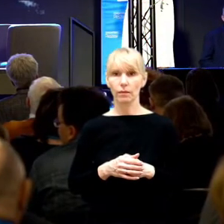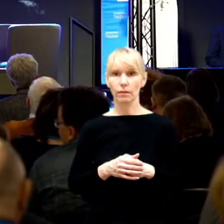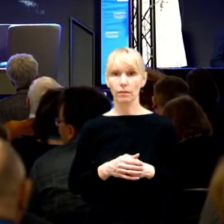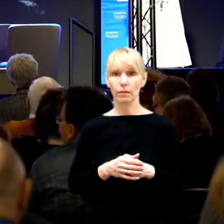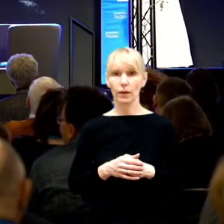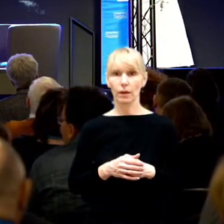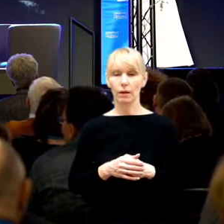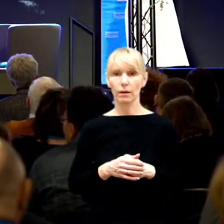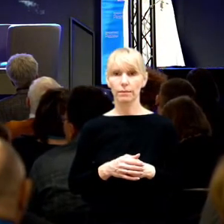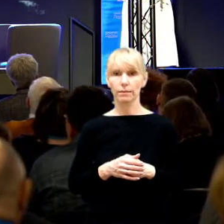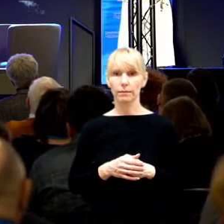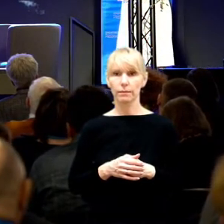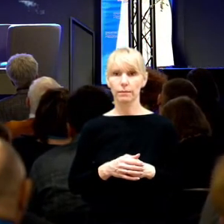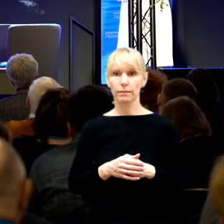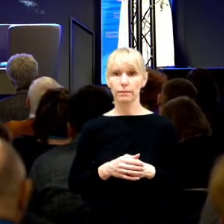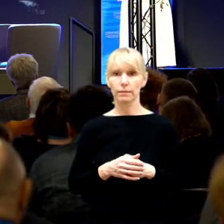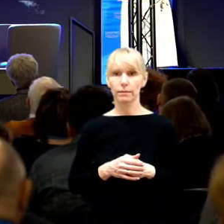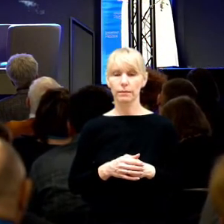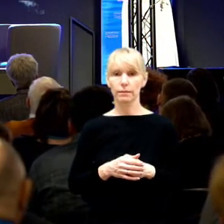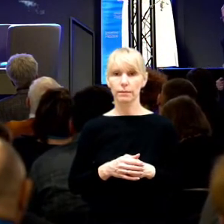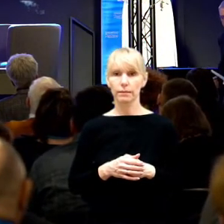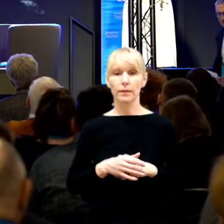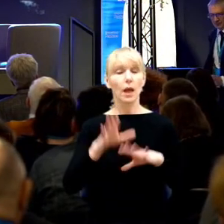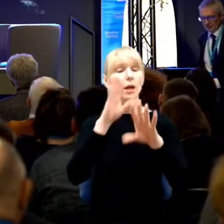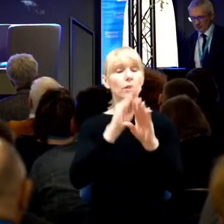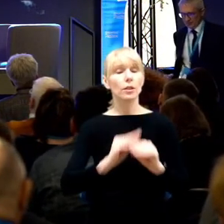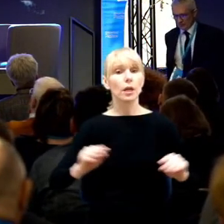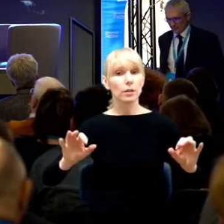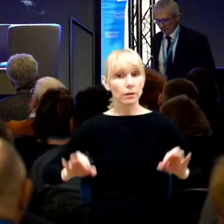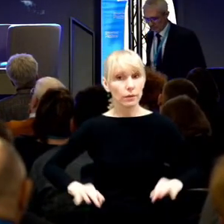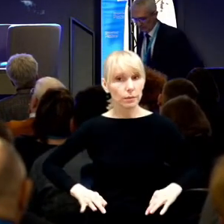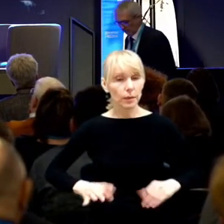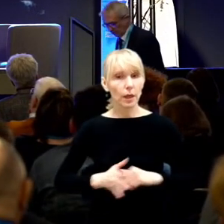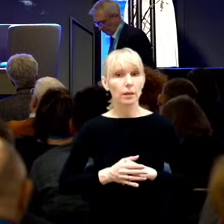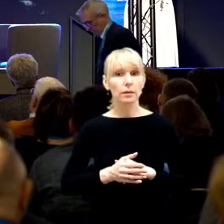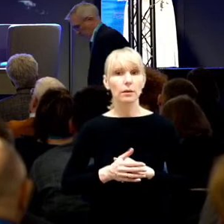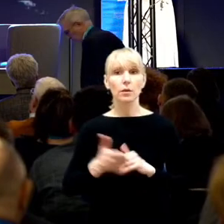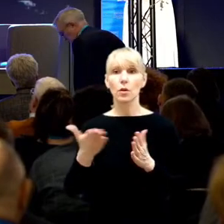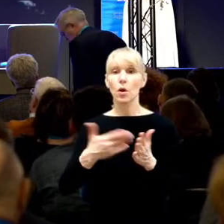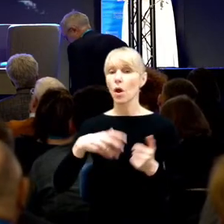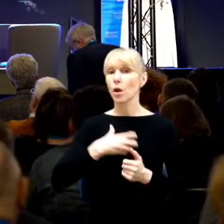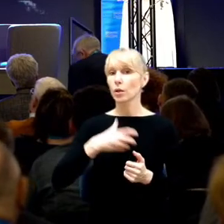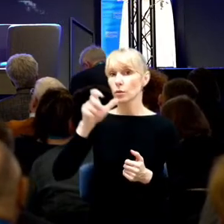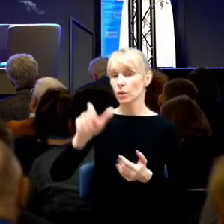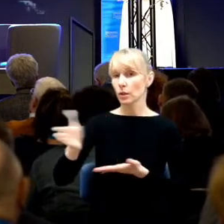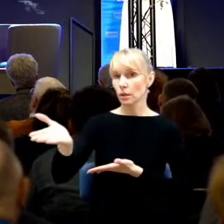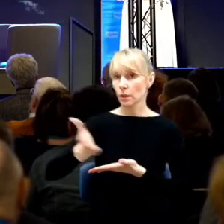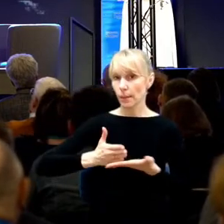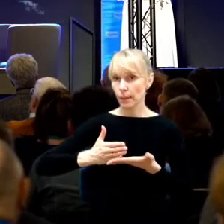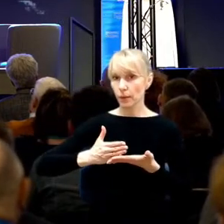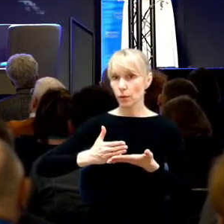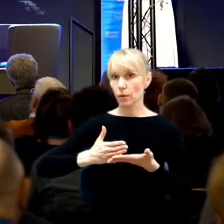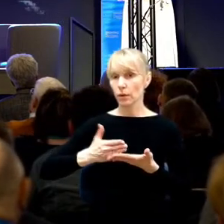Dziękuję Panie burmistrzu. Szanowni Państwo, miał z dziś być dyrektor Departamentu Programów Pomocowych